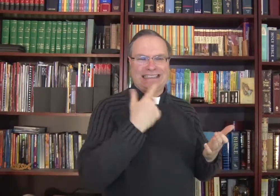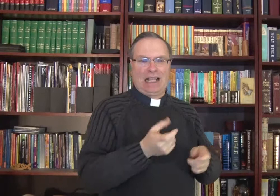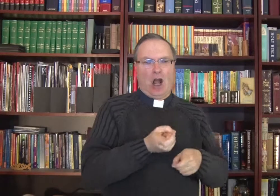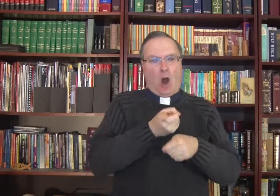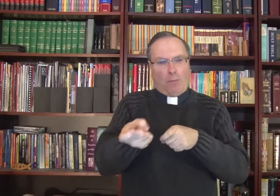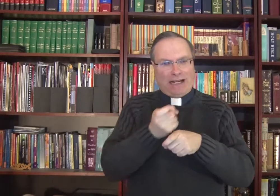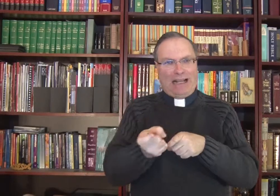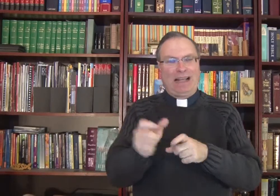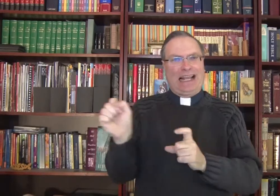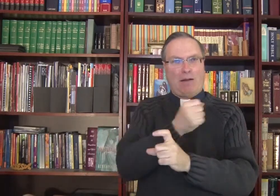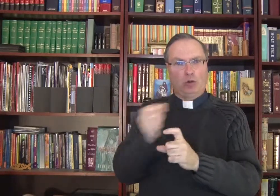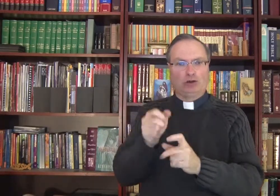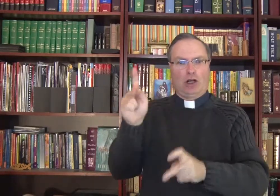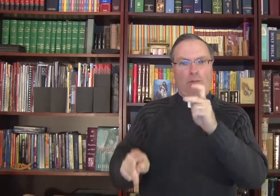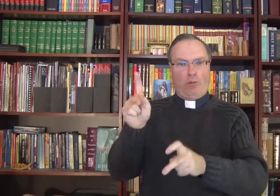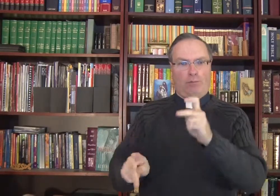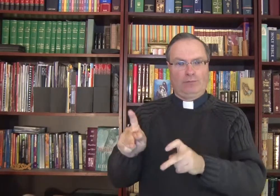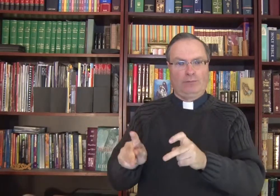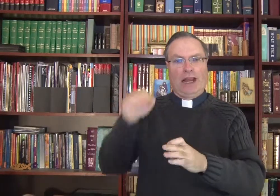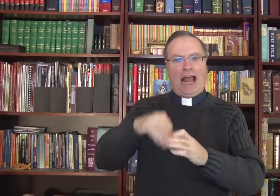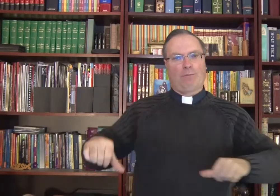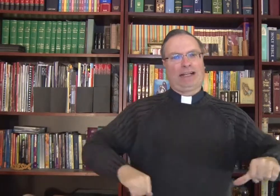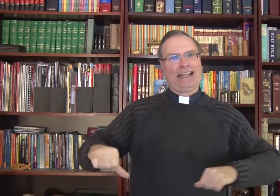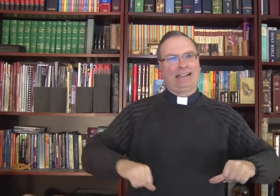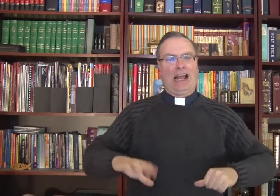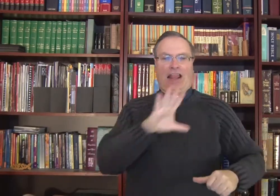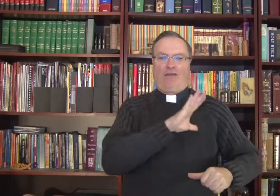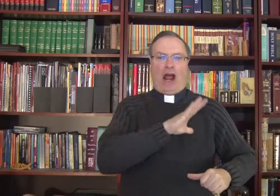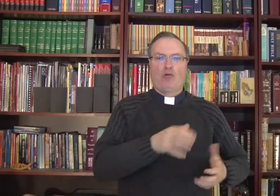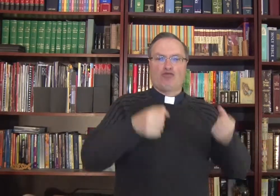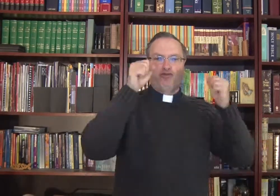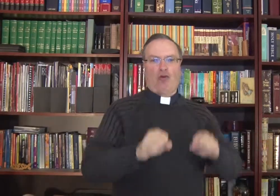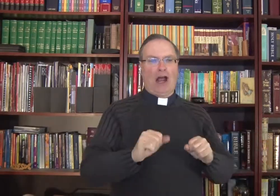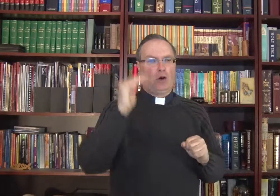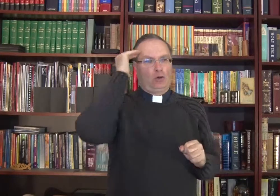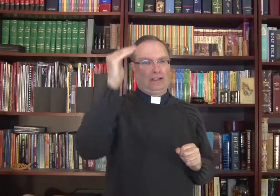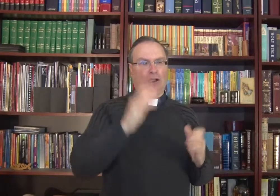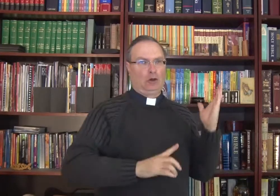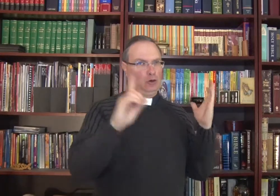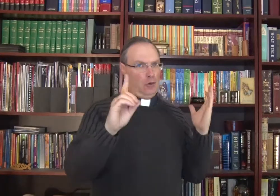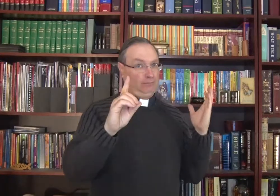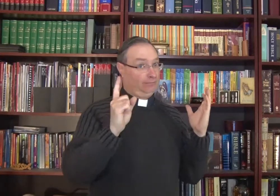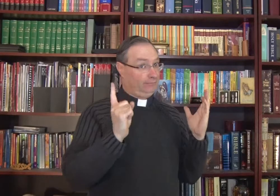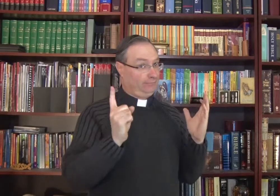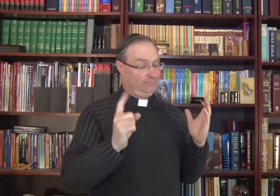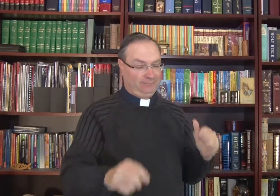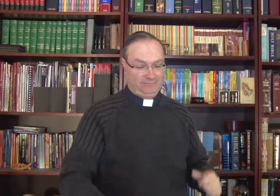qui opprime et abuse le peuple en prétendant avoir le pouvoir et autorité de Dieu.